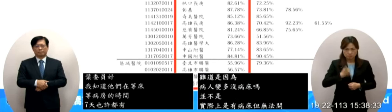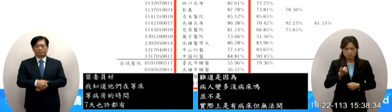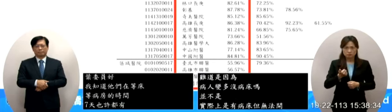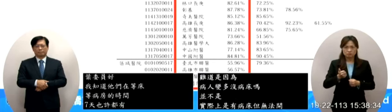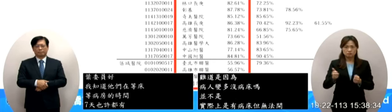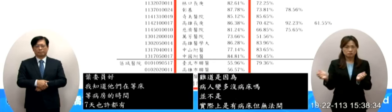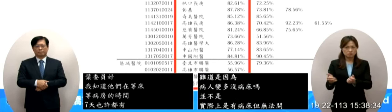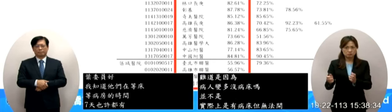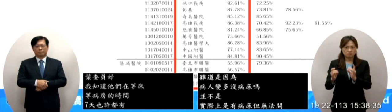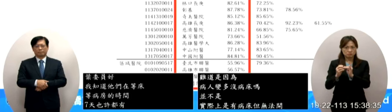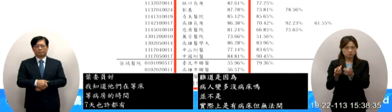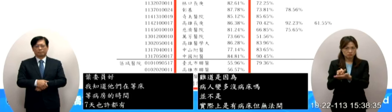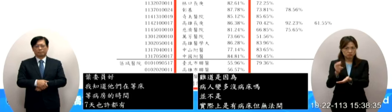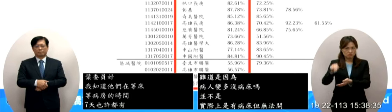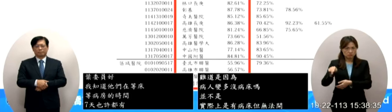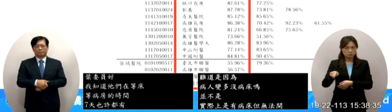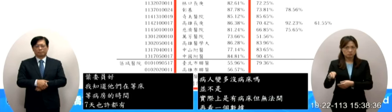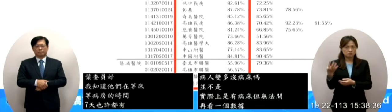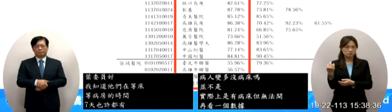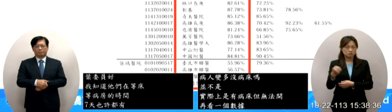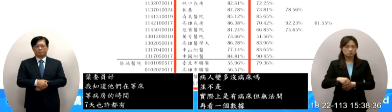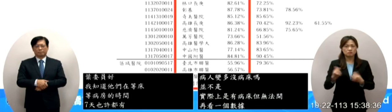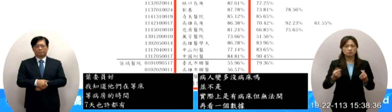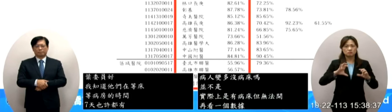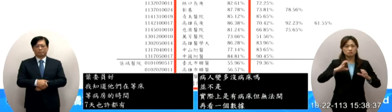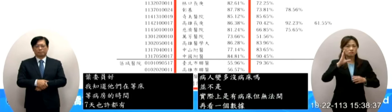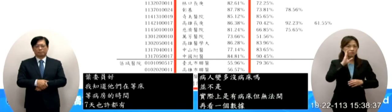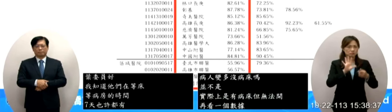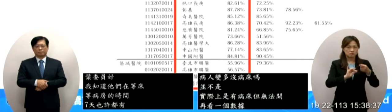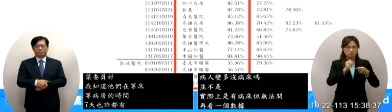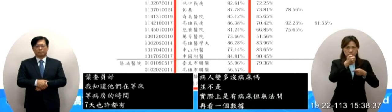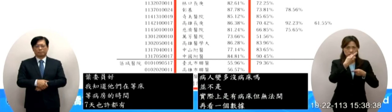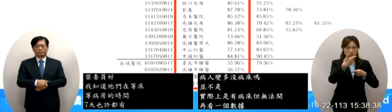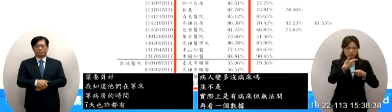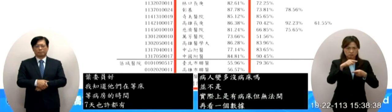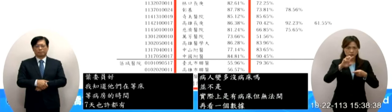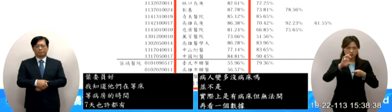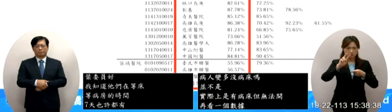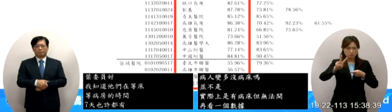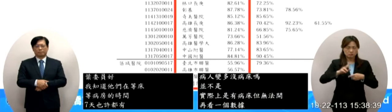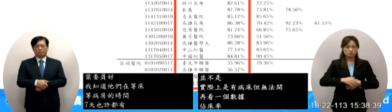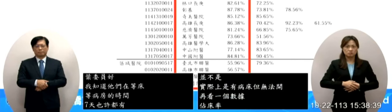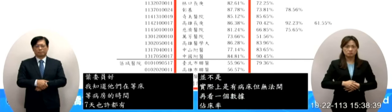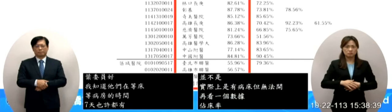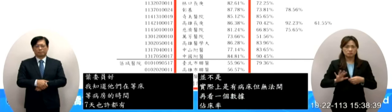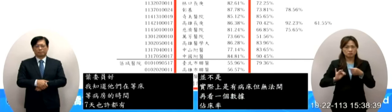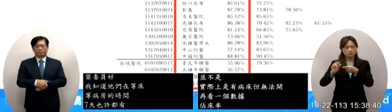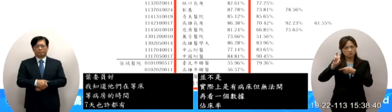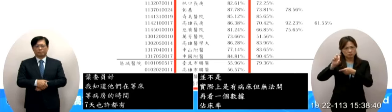比如說有些比較低的 好像國泰只有56.42% 還有一些是60幾%的